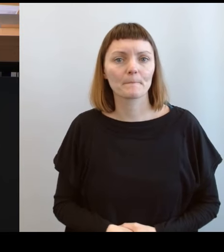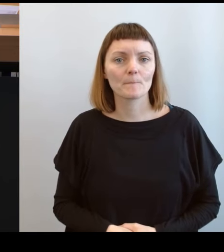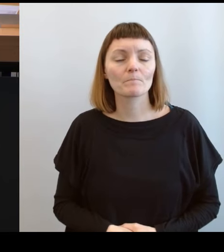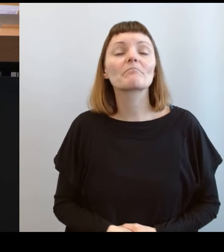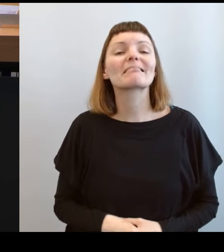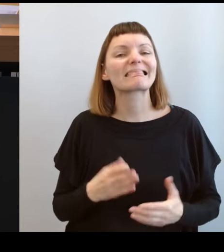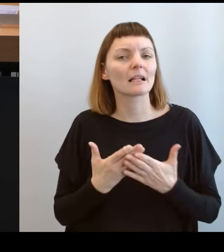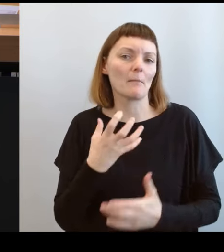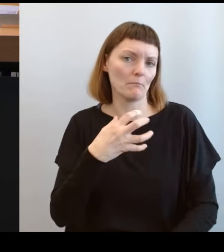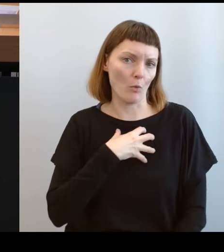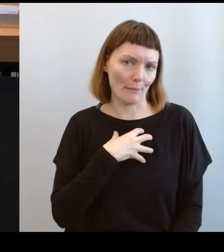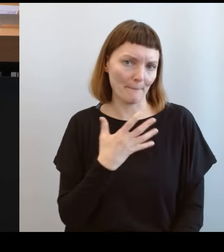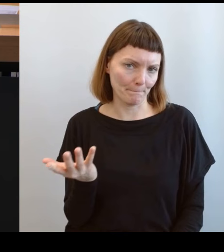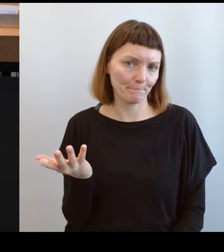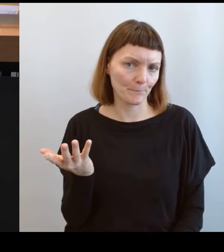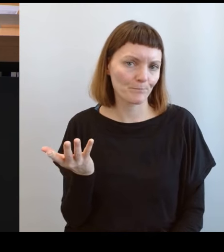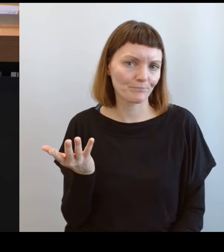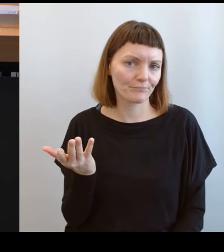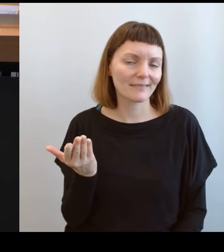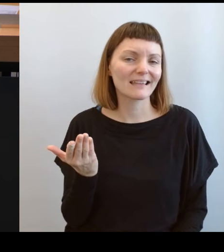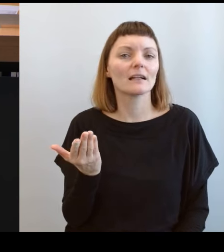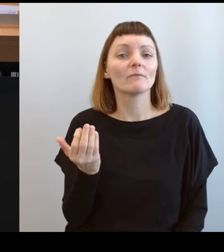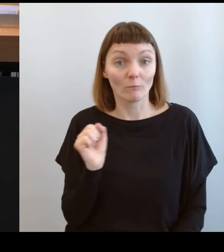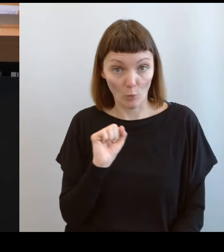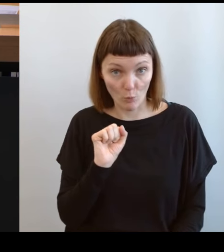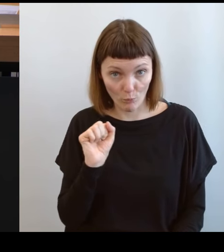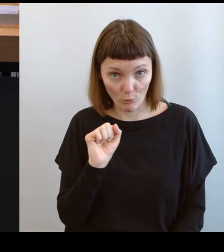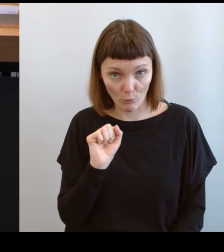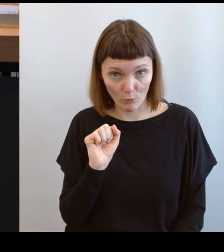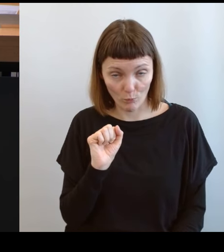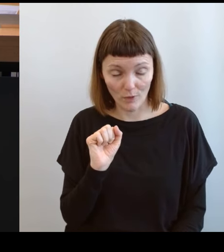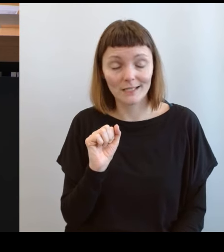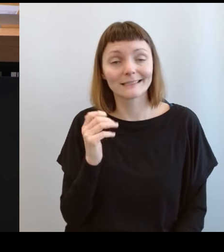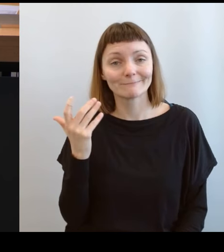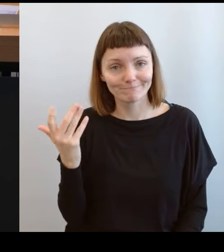Problem, weil es ja Bundesmittel gibt, die abgerufen werden könnten